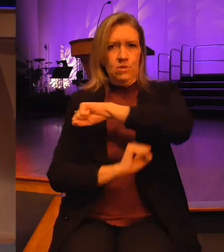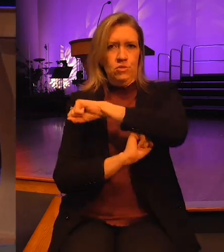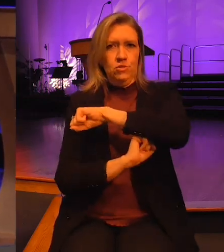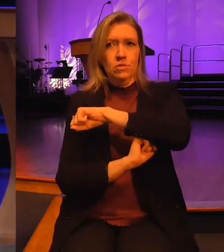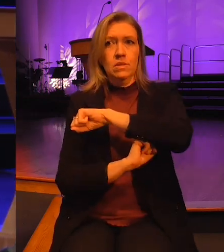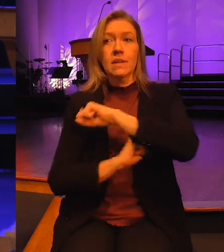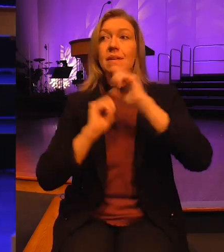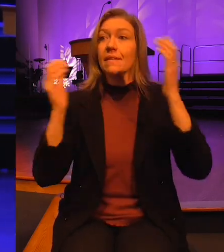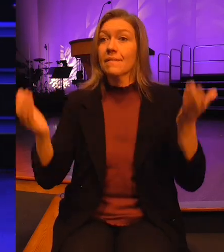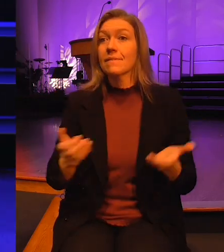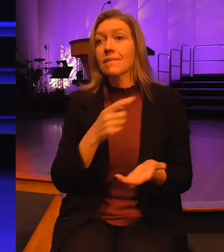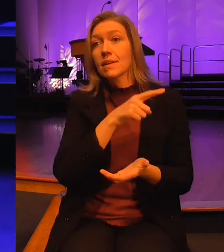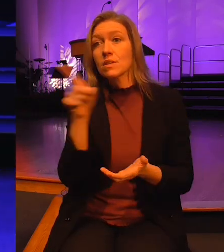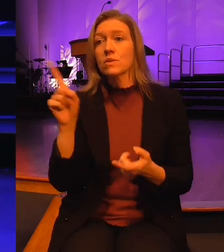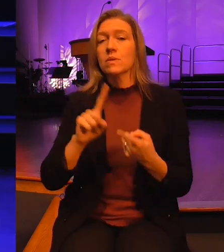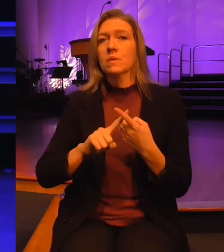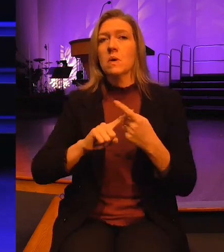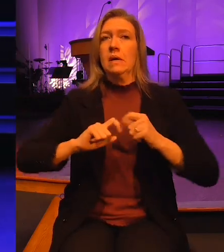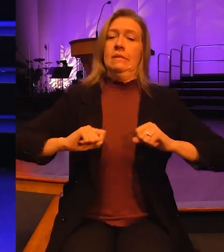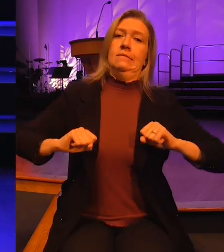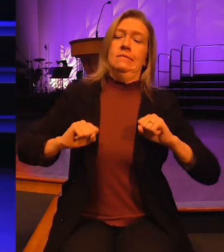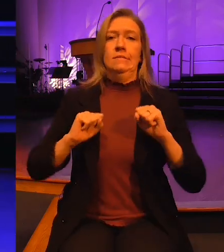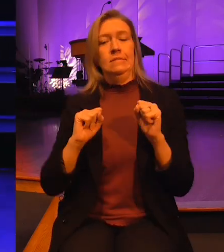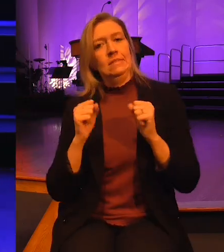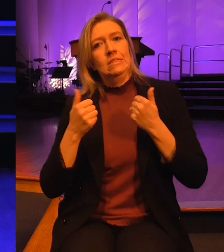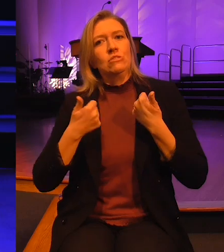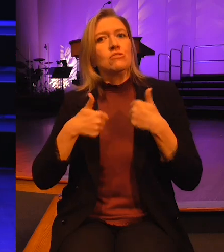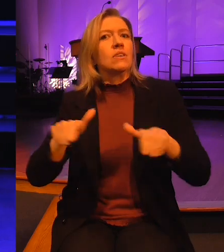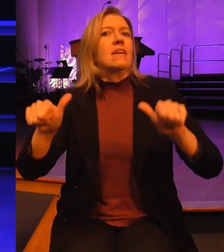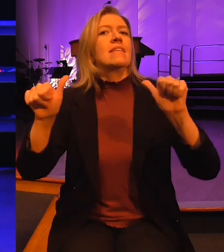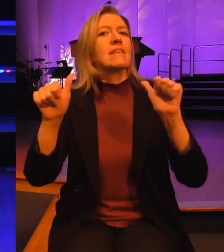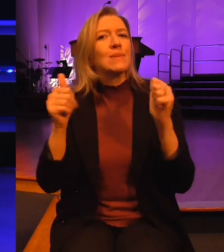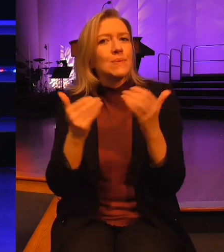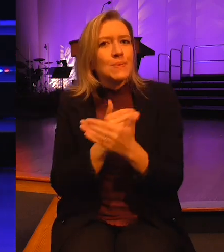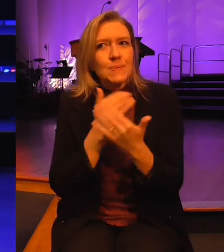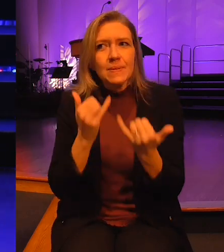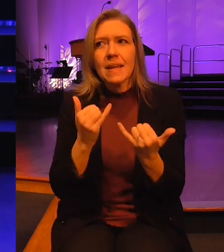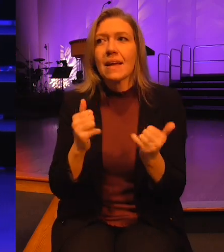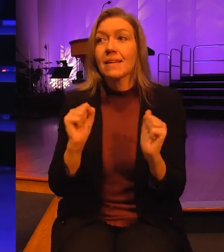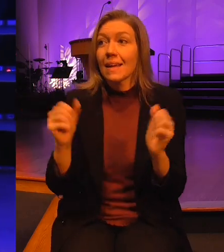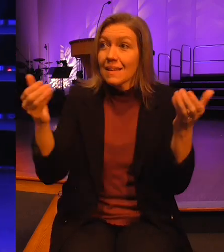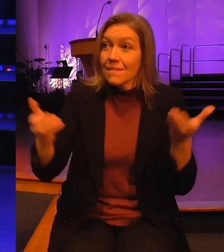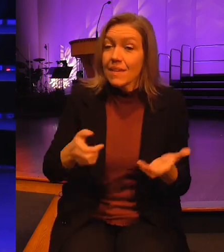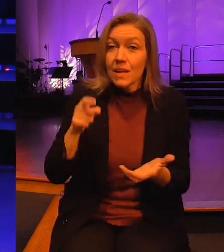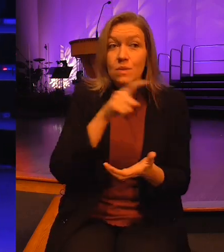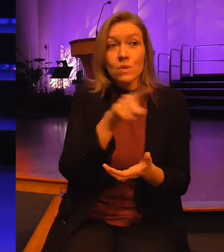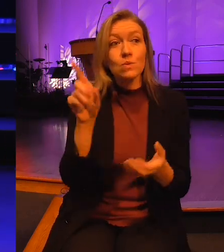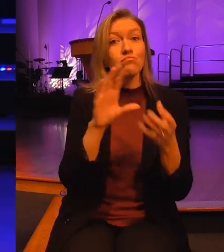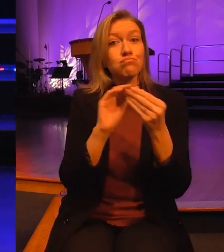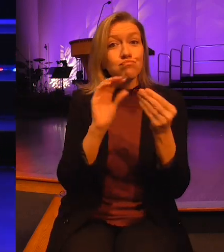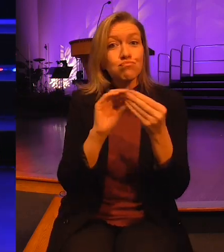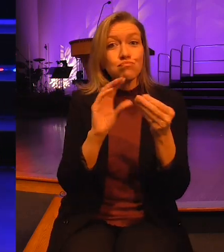hoy tal vez te inviten a compartir un poquito hoy está bien, está bien hacer esas cosas